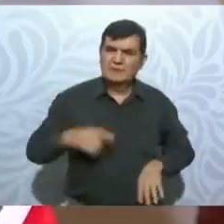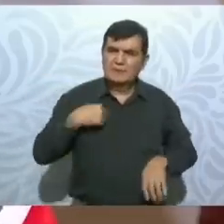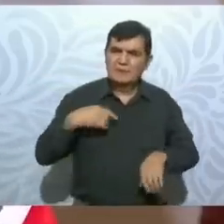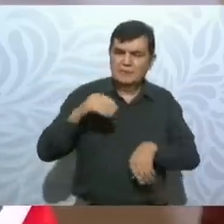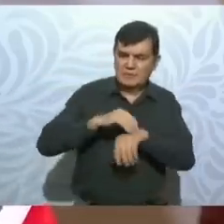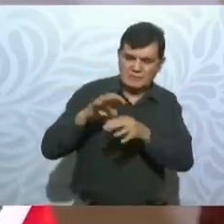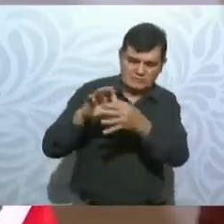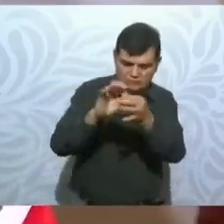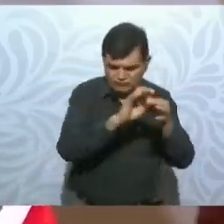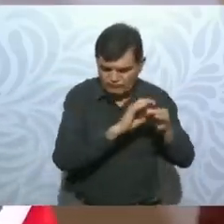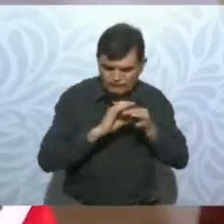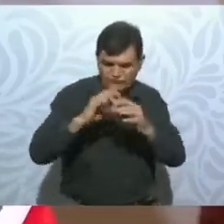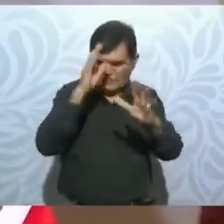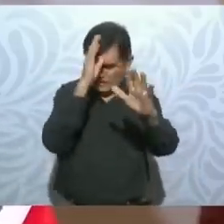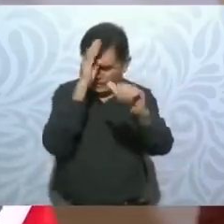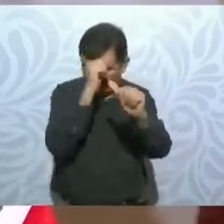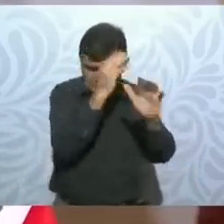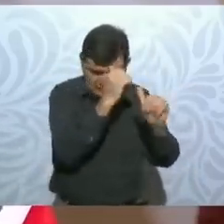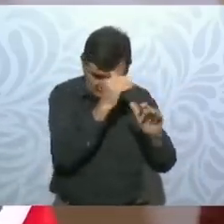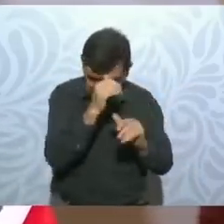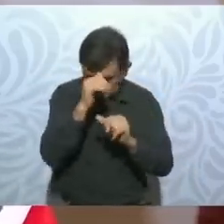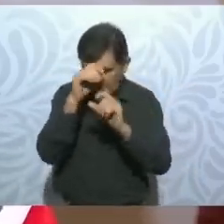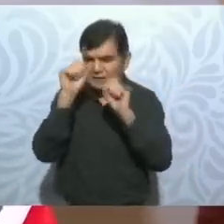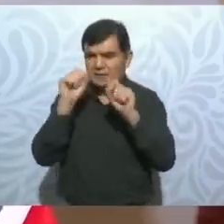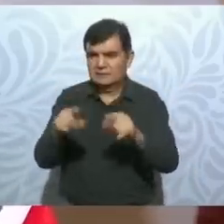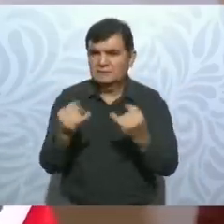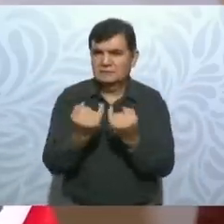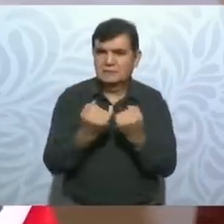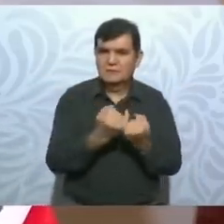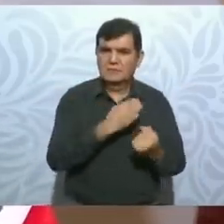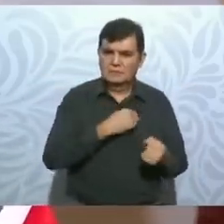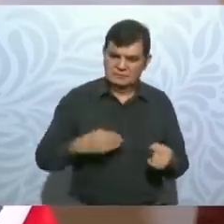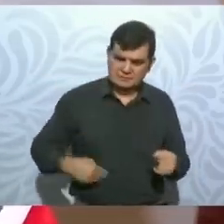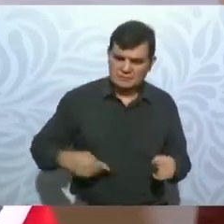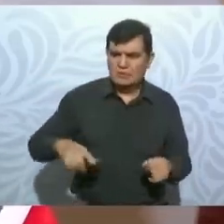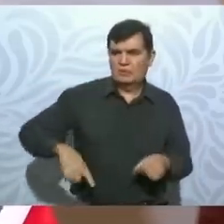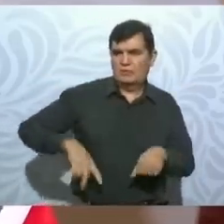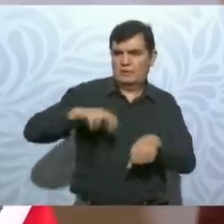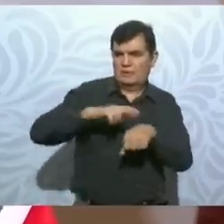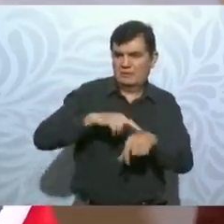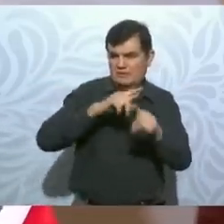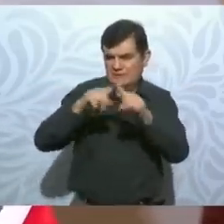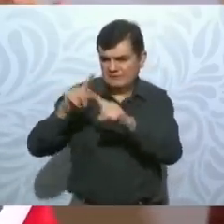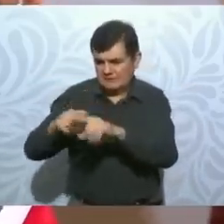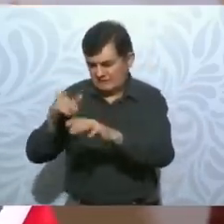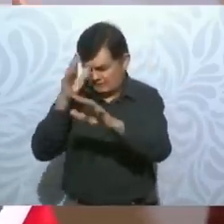con todos los municipios del país con todos los gobernadores y gobernadoras y definimos